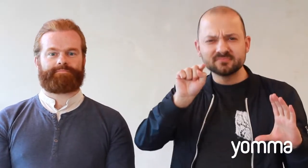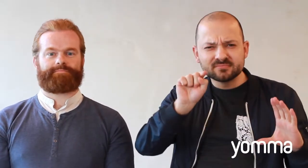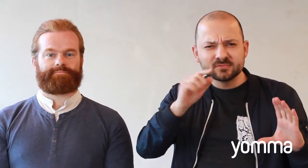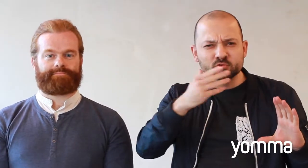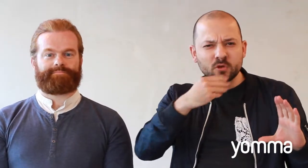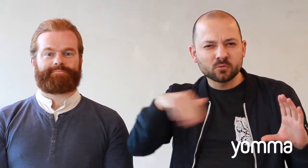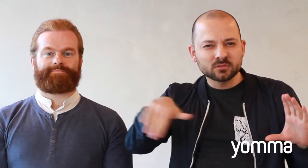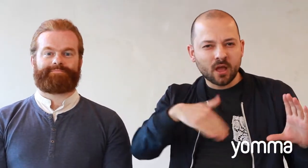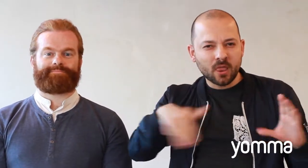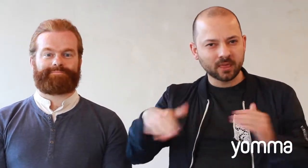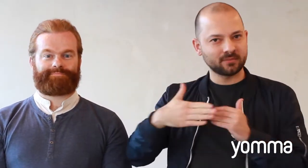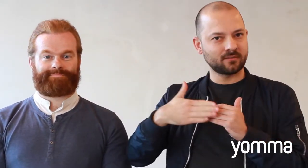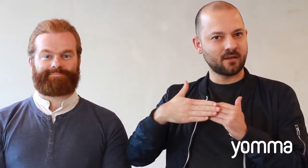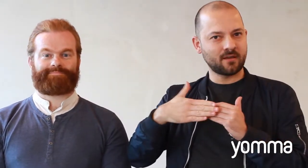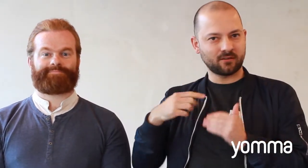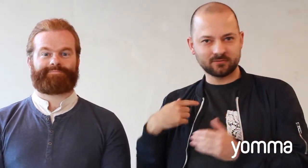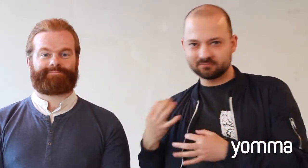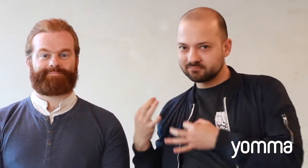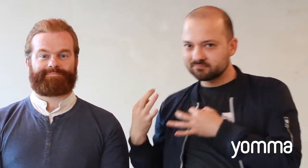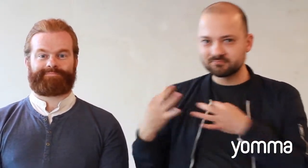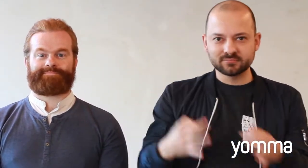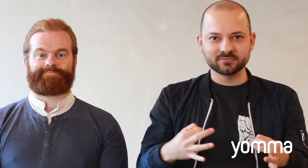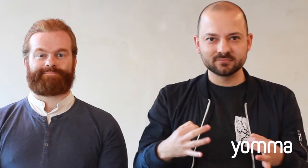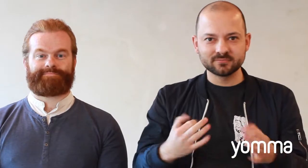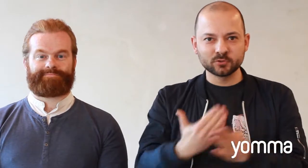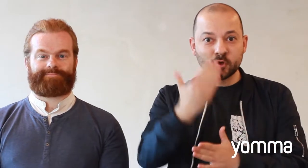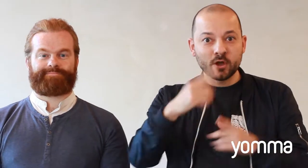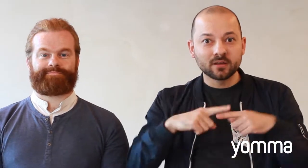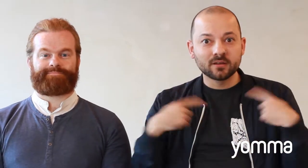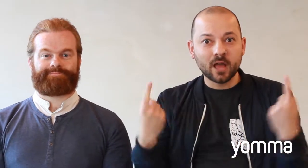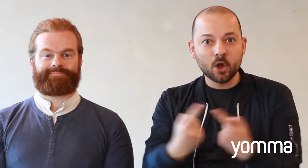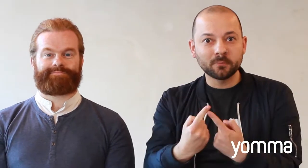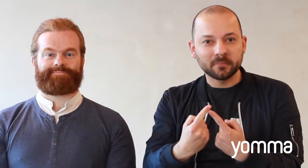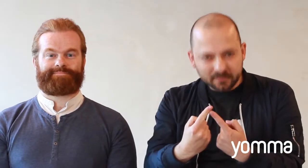In die Nähe von der Schönhauser Allee sind wir gezogen.